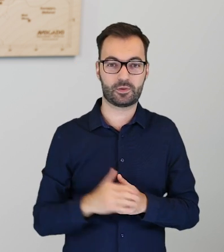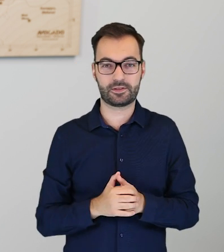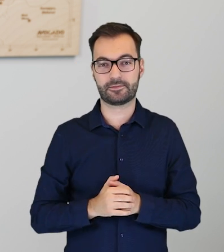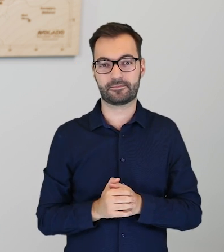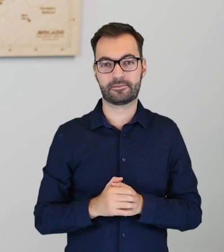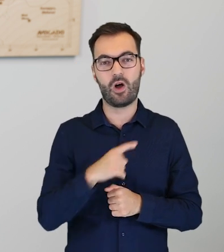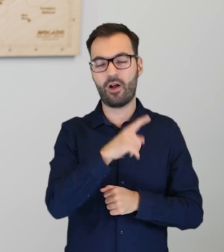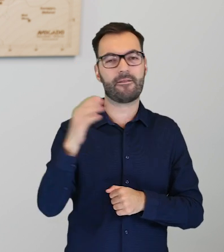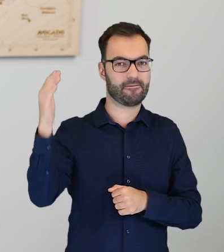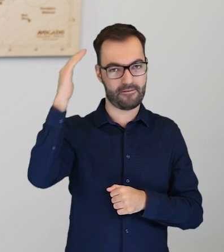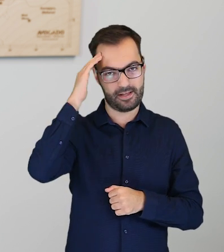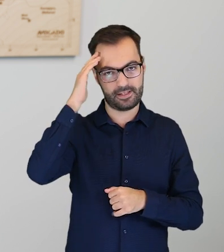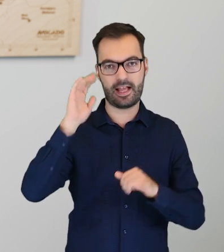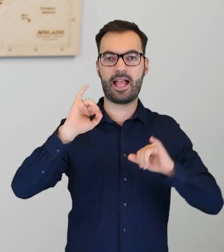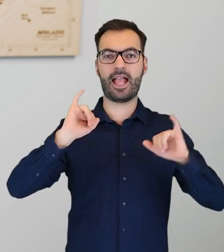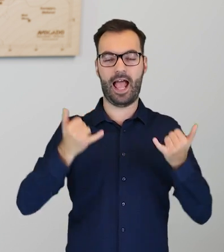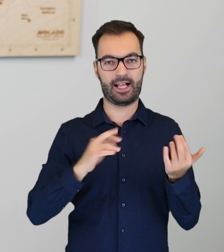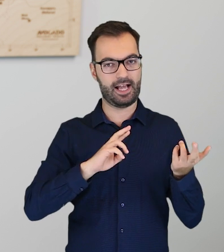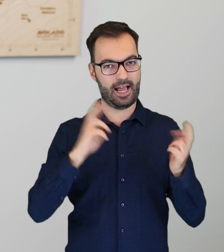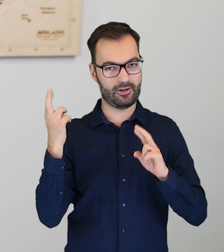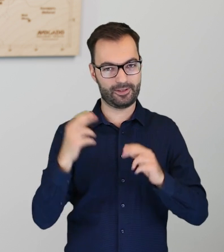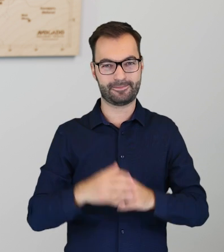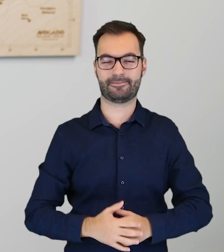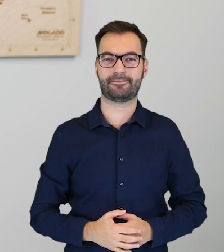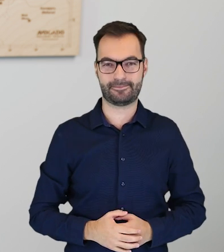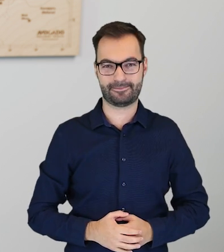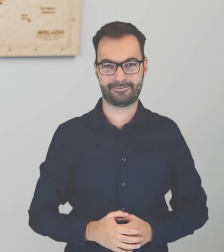którzy będą wiedzieli, jak w takiej sytuacji zareagować.